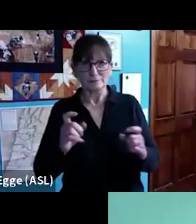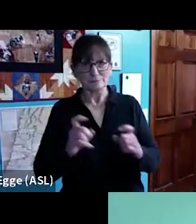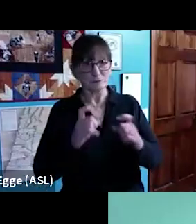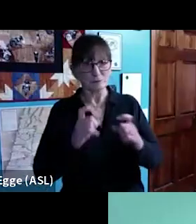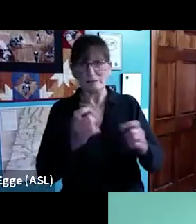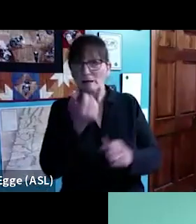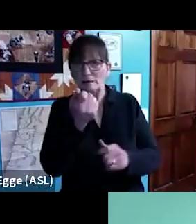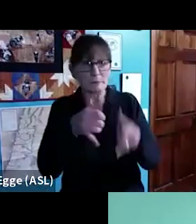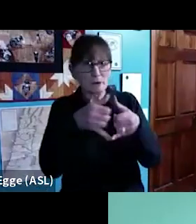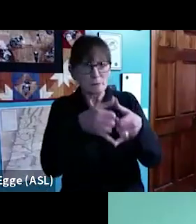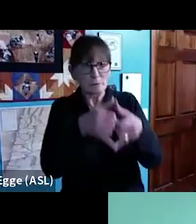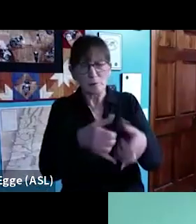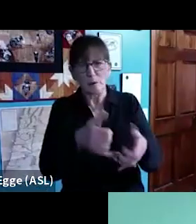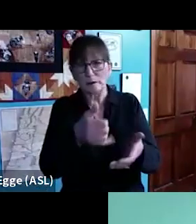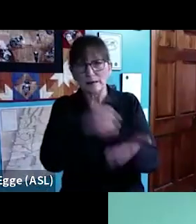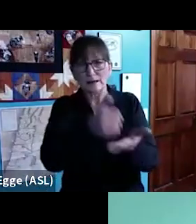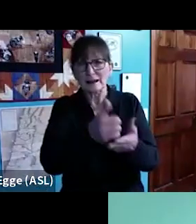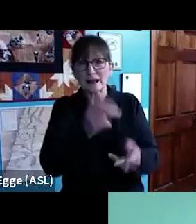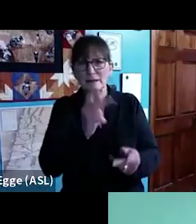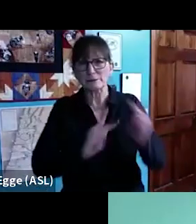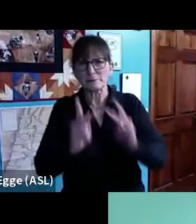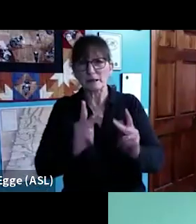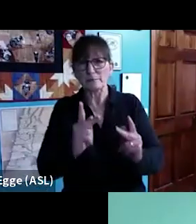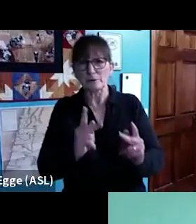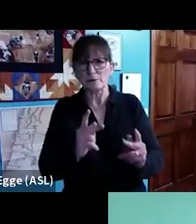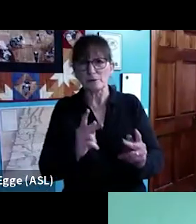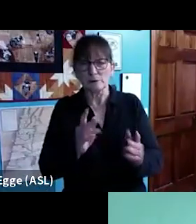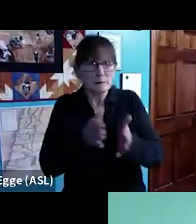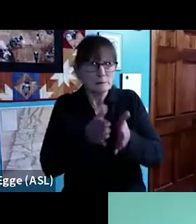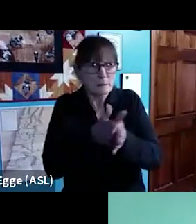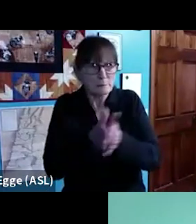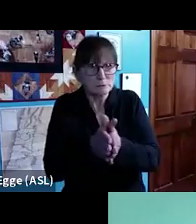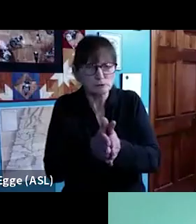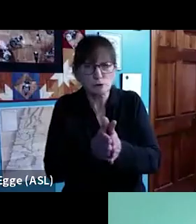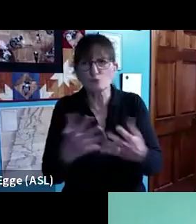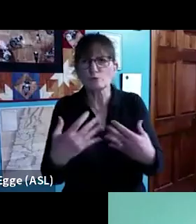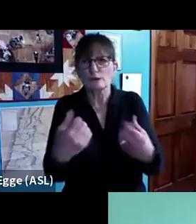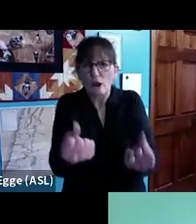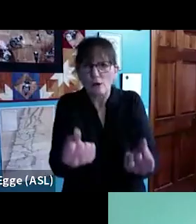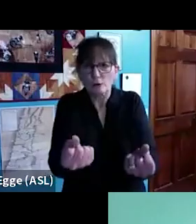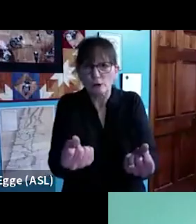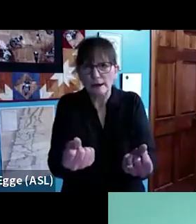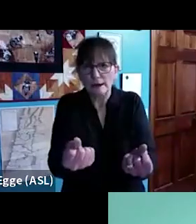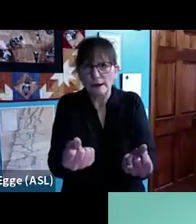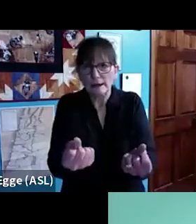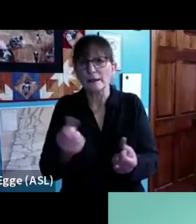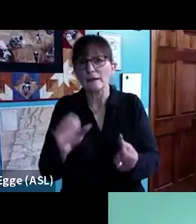Así que realmente me gusta eso, además de obtener un número de confirmación impreso con una marca de tiempo